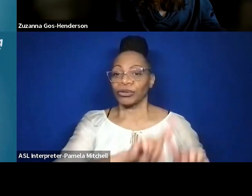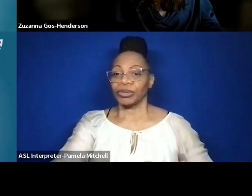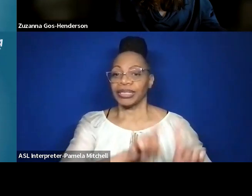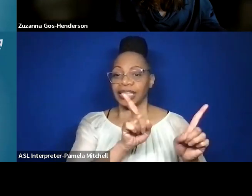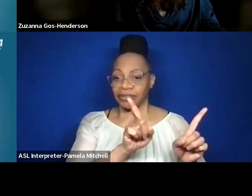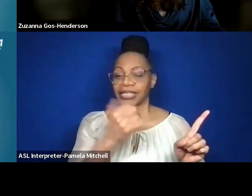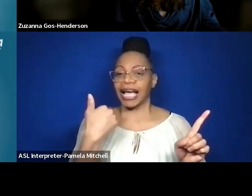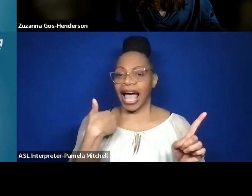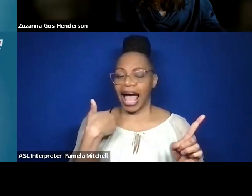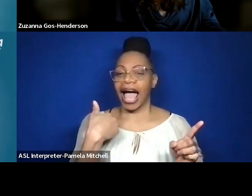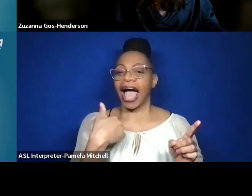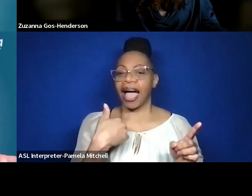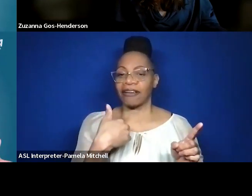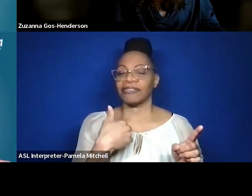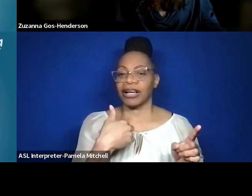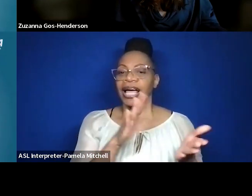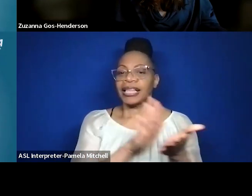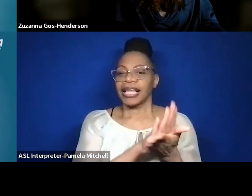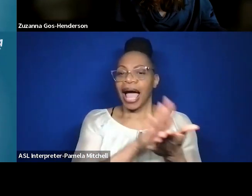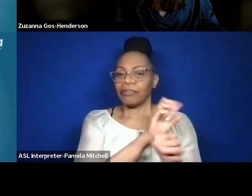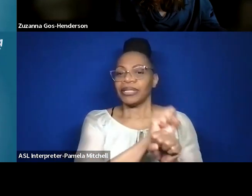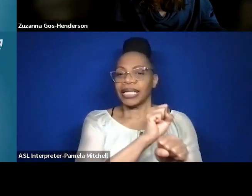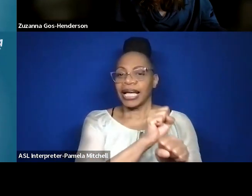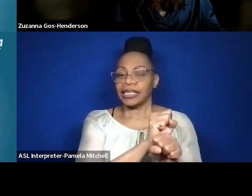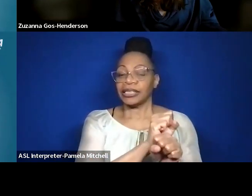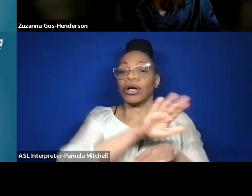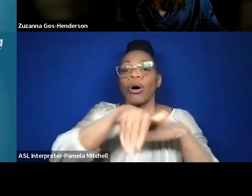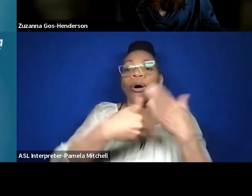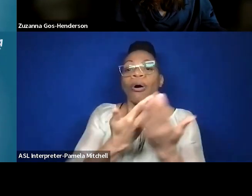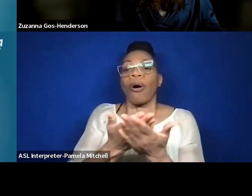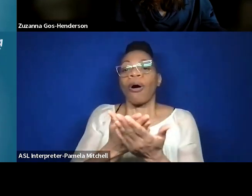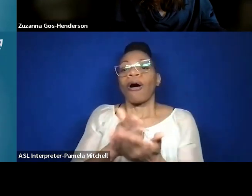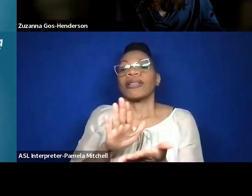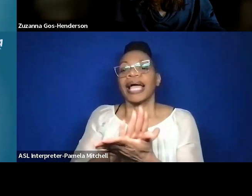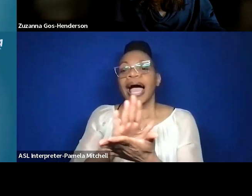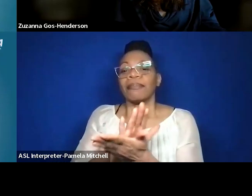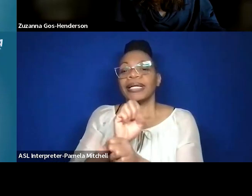Como dijiste, todas tus solicitudes se ven un poco diferentes, tal vez el proceso sea ligeramente diferente y eso está bien también.